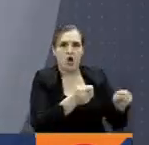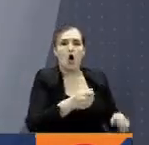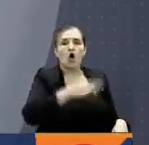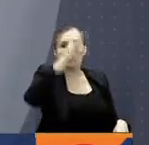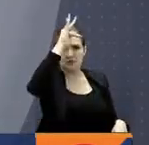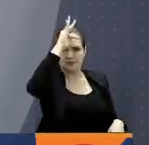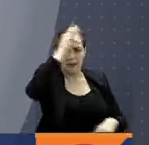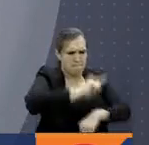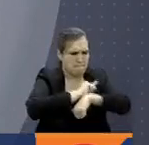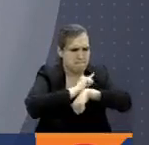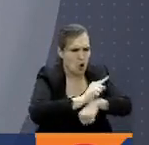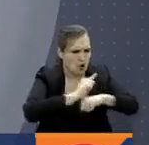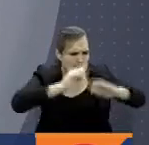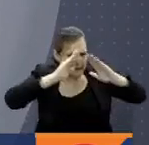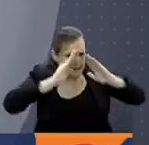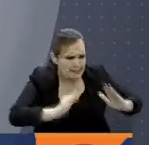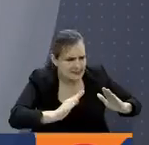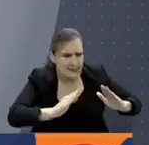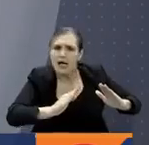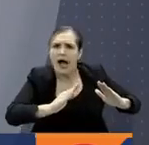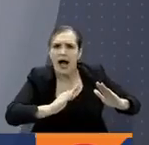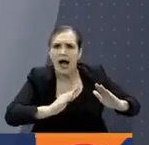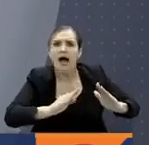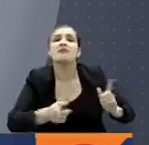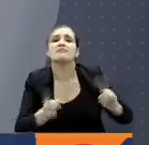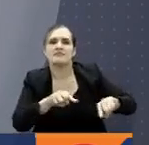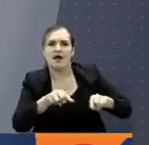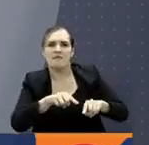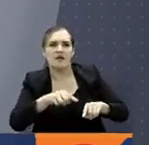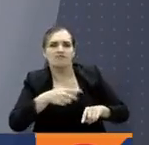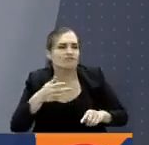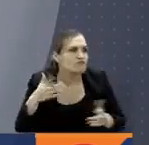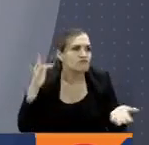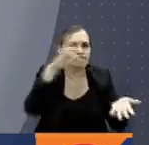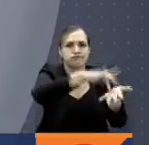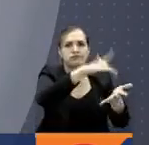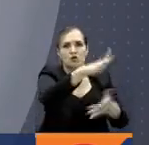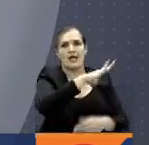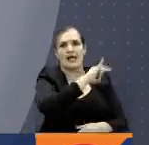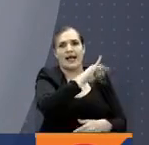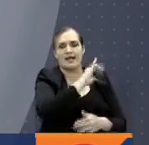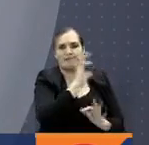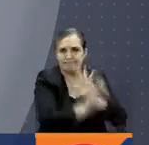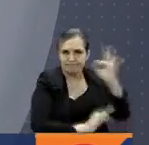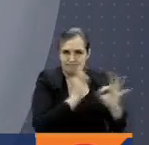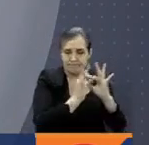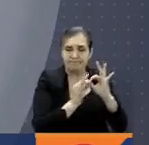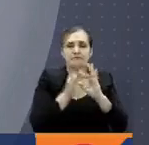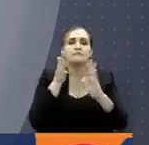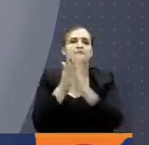LOS HERIDOS FUERON TRASLADADOS AL HOSPITAL FRANCISCO DE PAULA SANTANDER, DONDE RECIBEN ATENCIóN INMEDIATA, FUERON REMITIDOS A CALI EN DONDE SE RECUPERAN